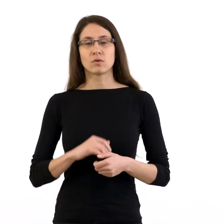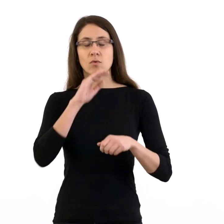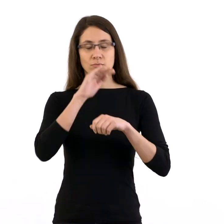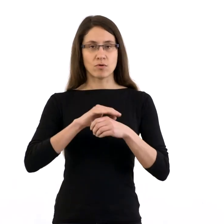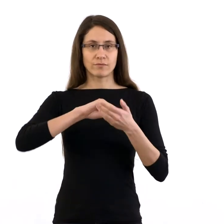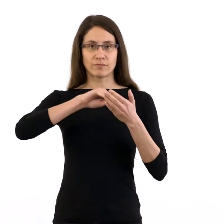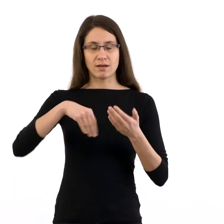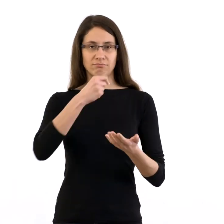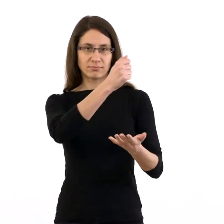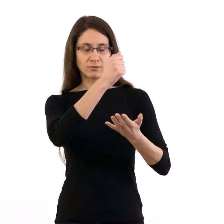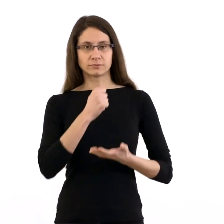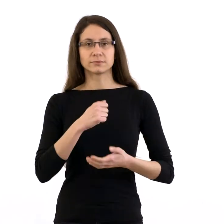5. Podpisanie umowy o dofinansowanie